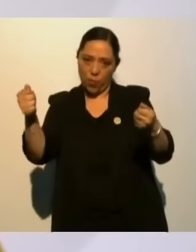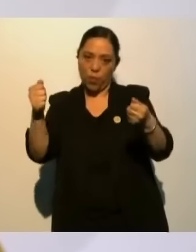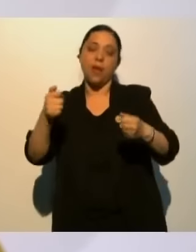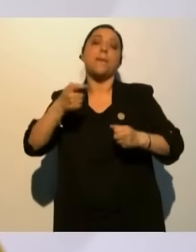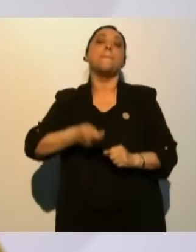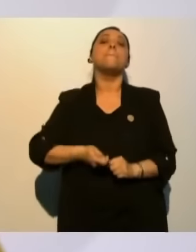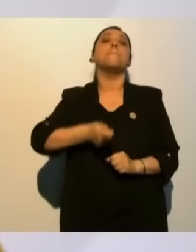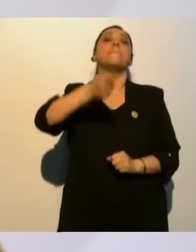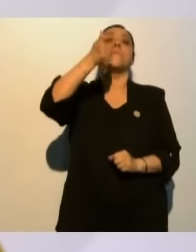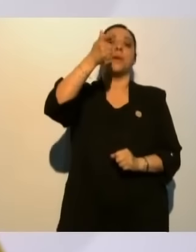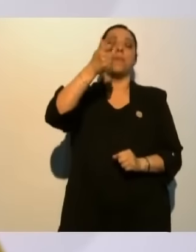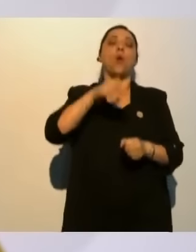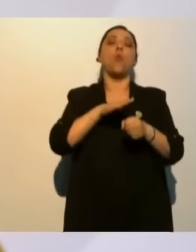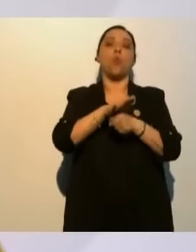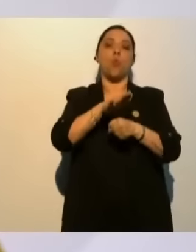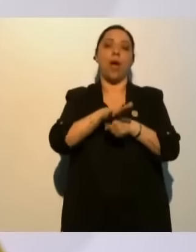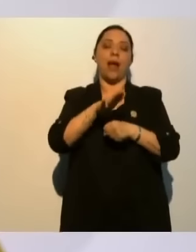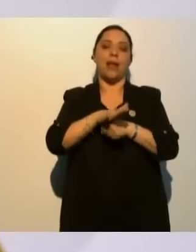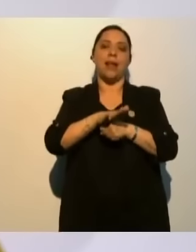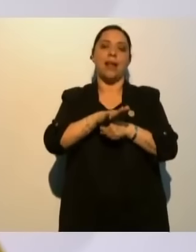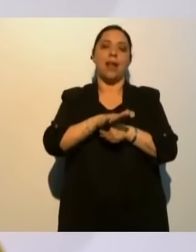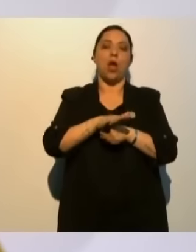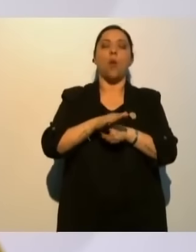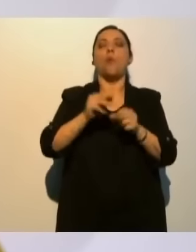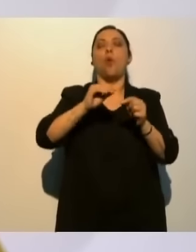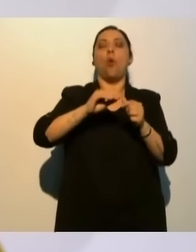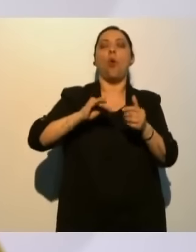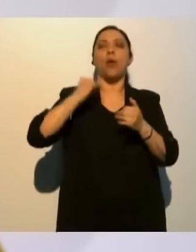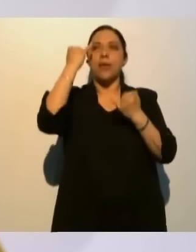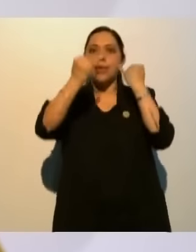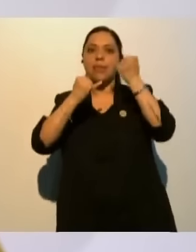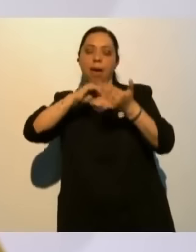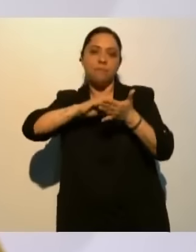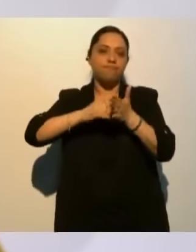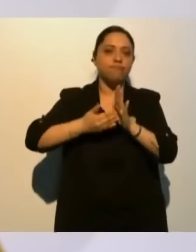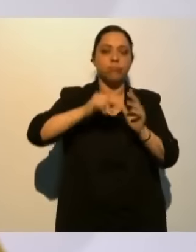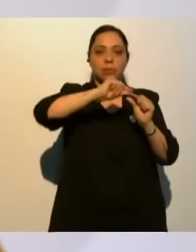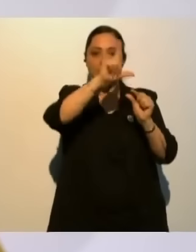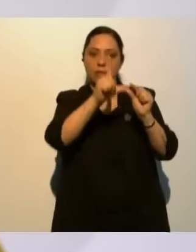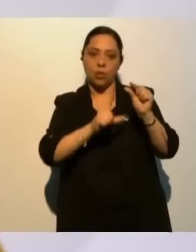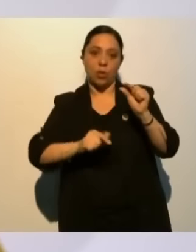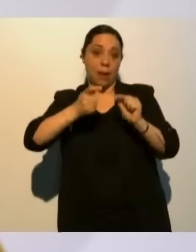de la estrategia nacional que hemos planteado he hablado de que la estrategia nacional se